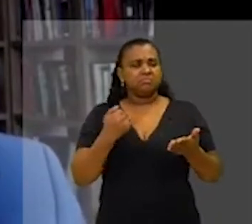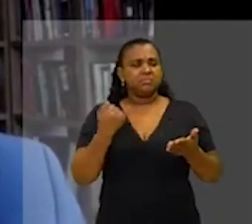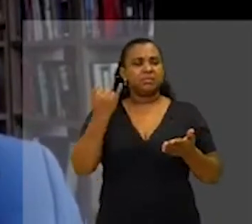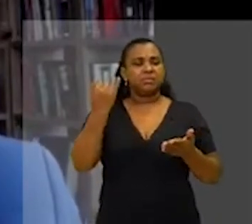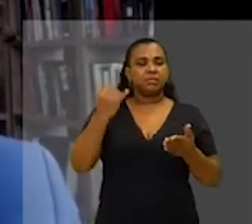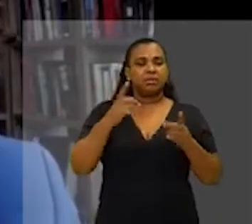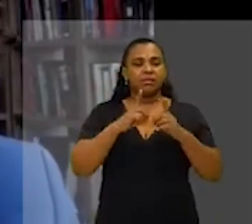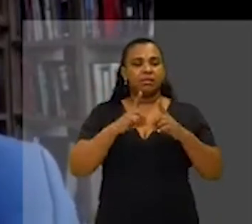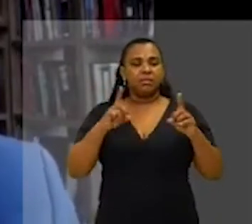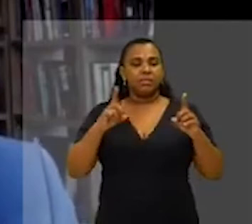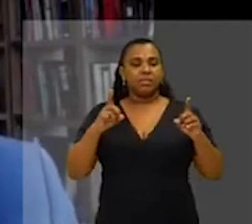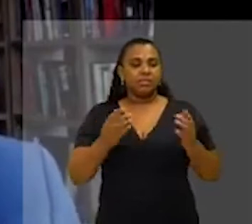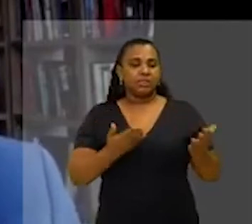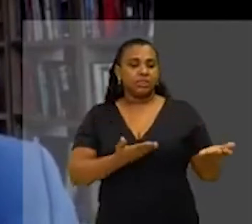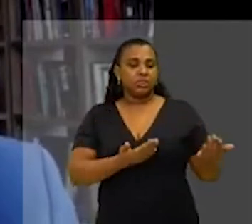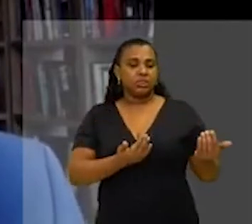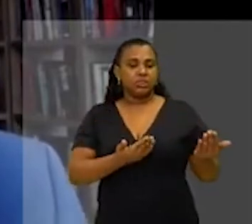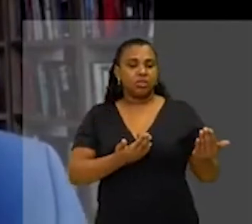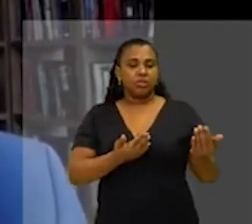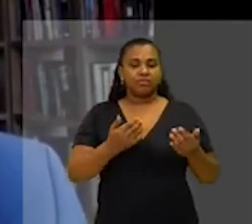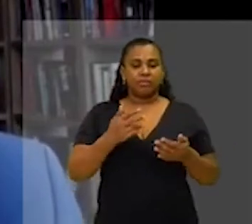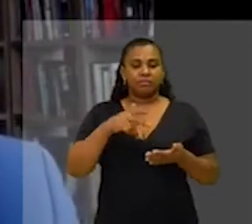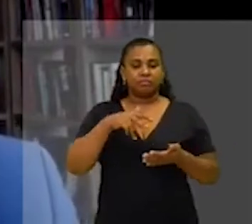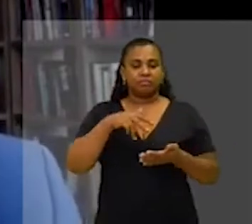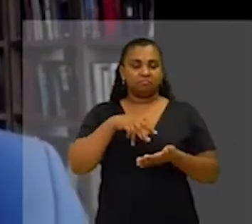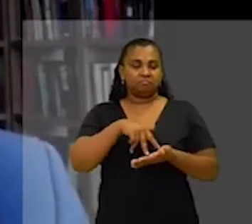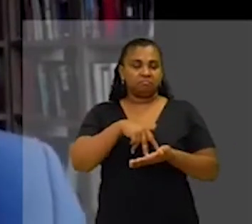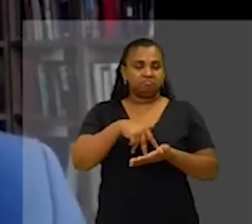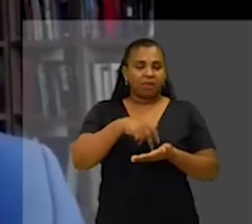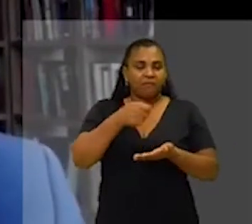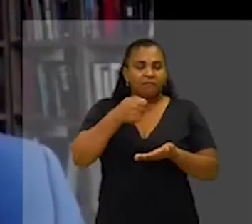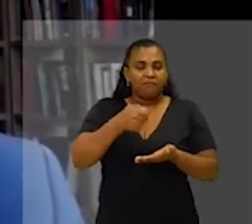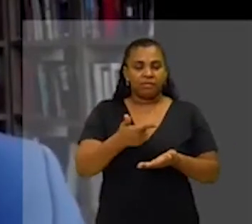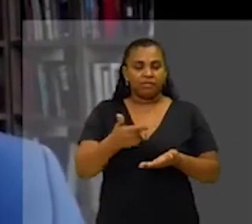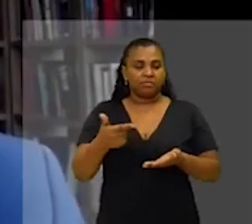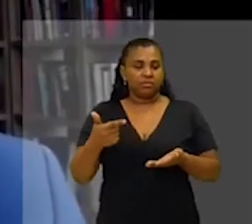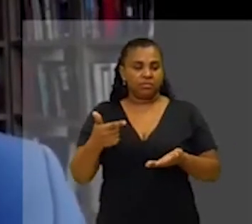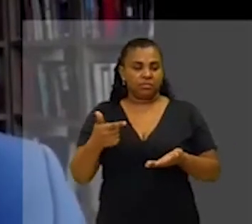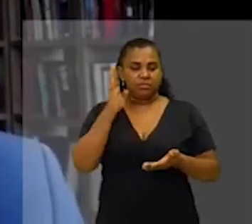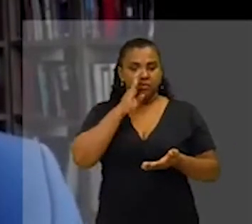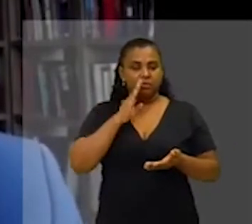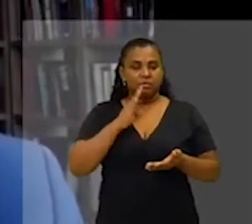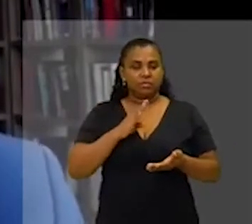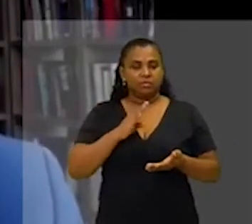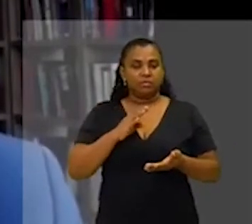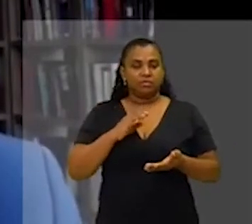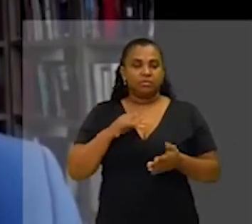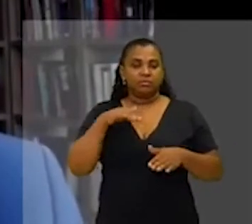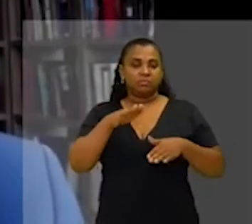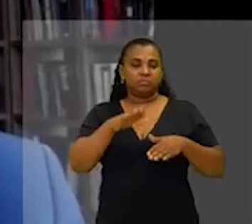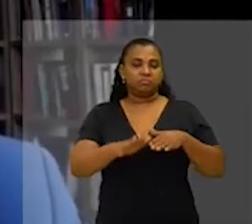jovem e cambaleante comédia brasileira esse caminho se faz caminhando por isso que eu estou